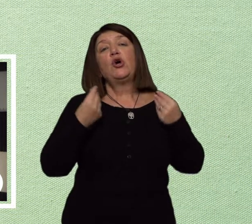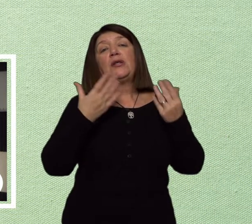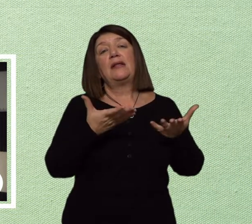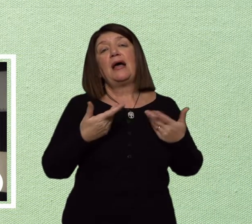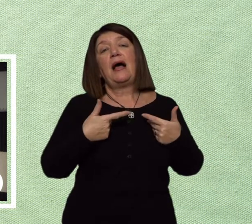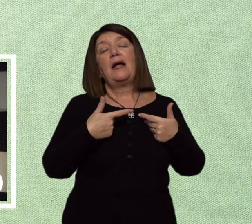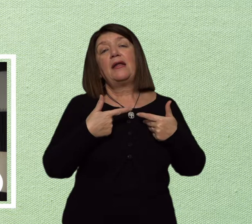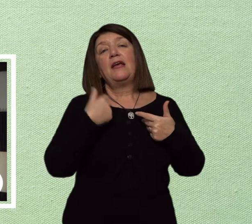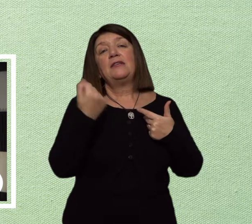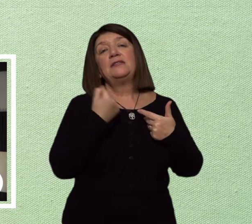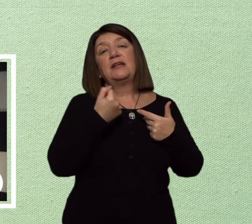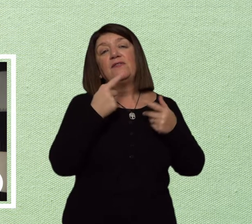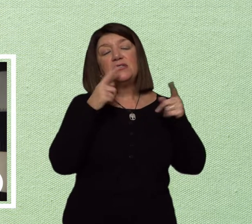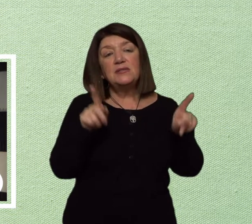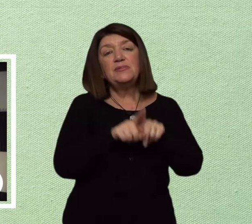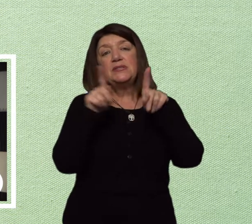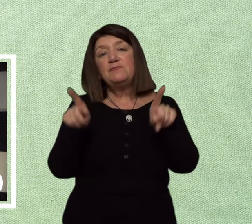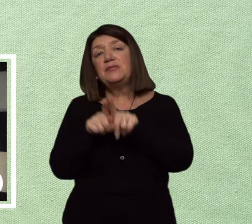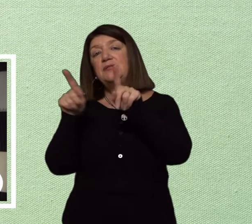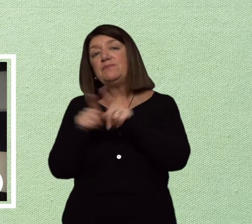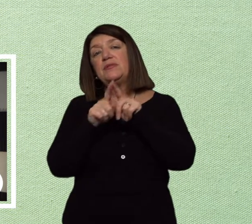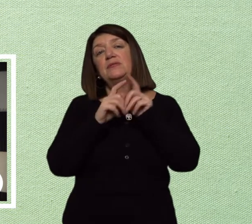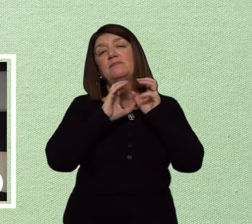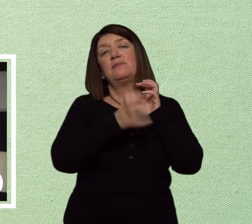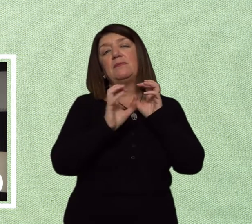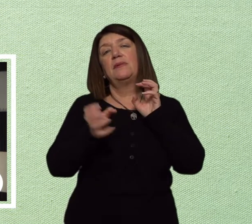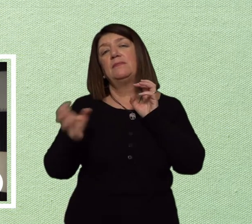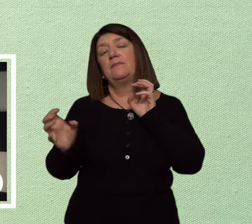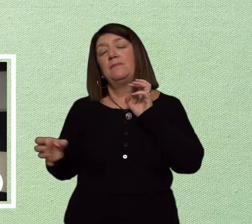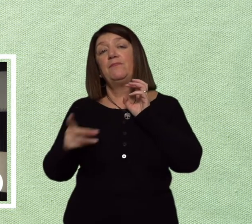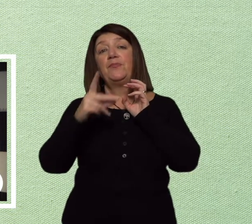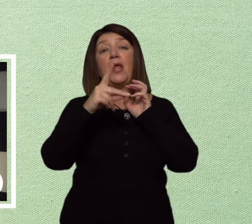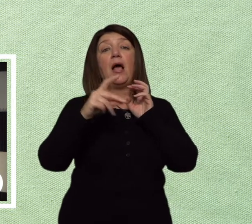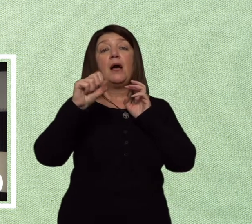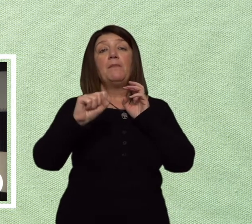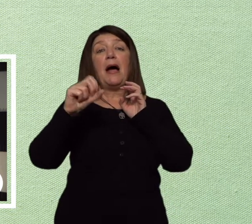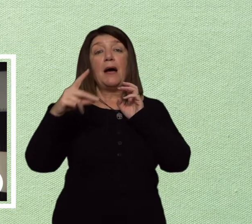la visita, l'ecografia, raccordare il PAP test, quando necessario, in concordanza